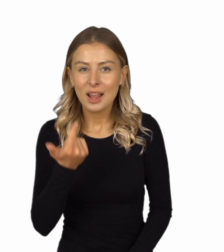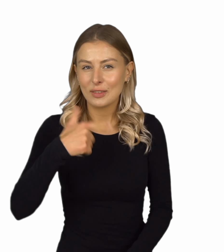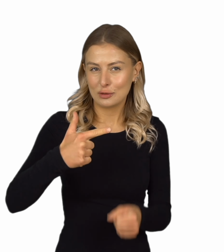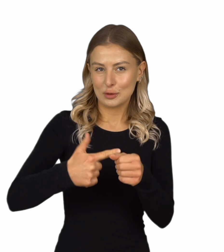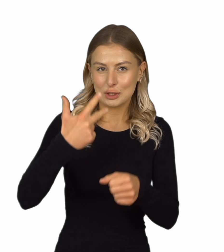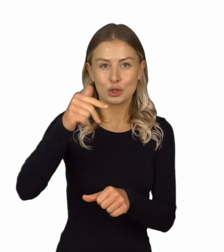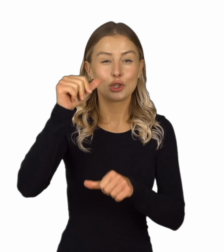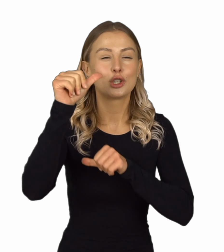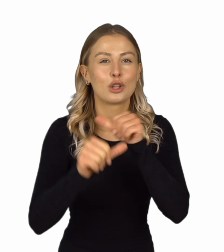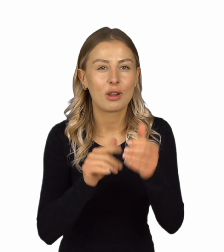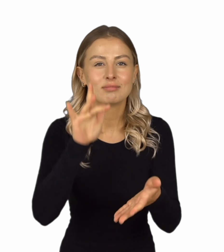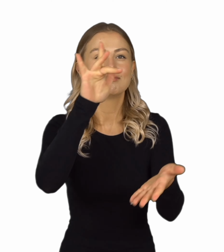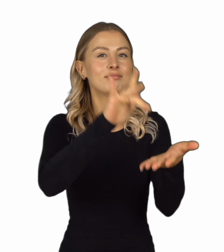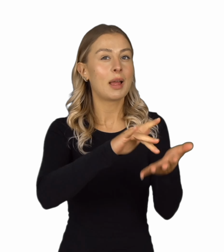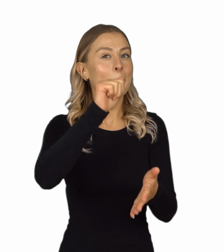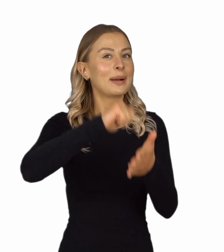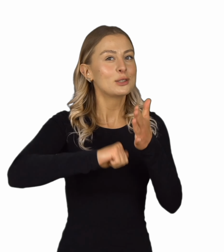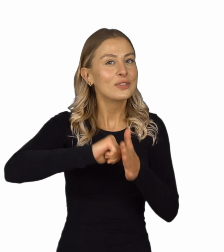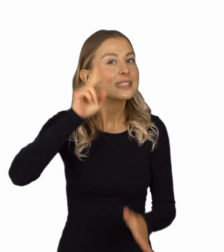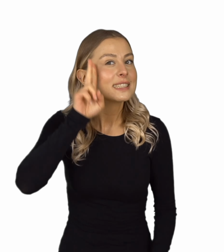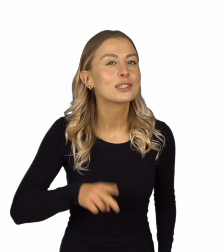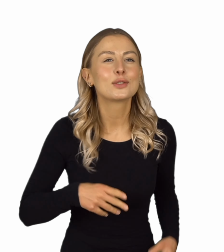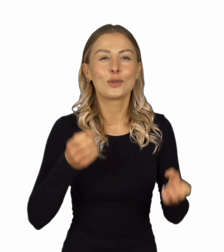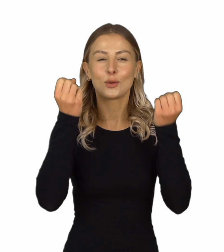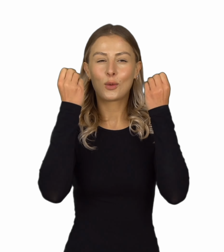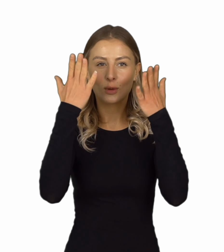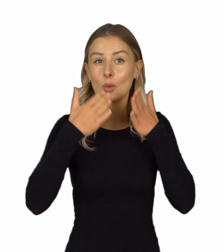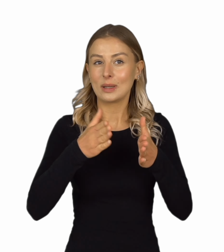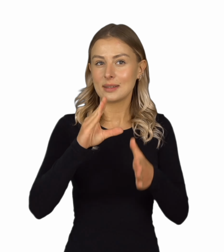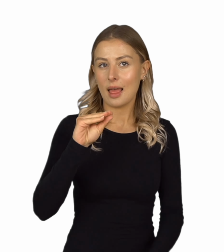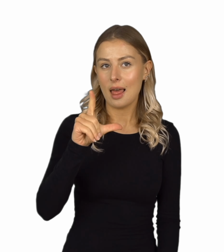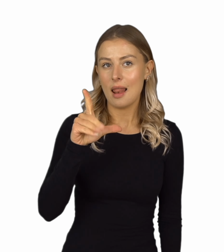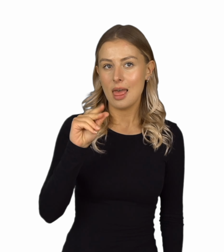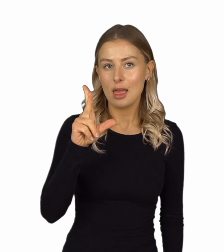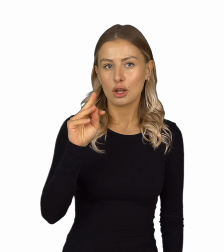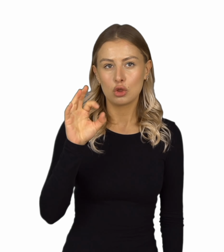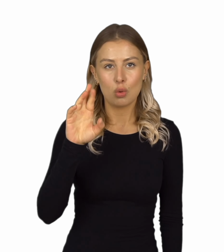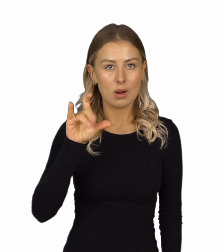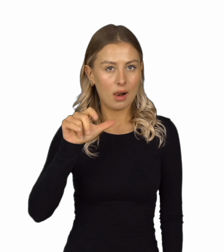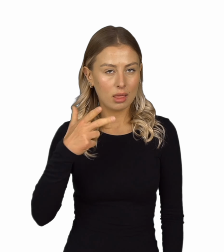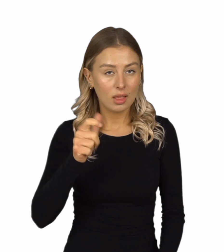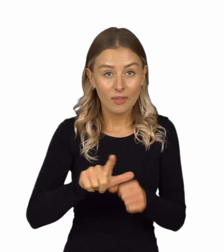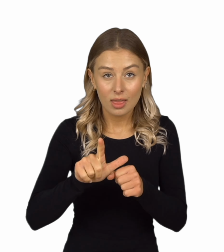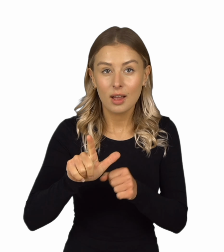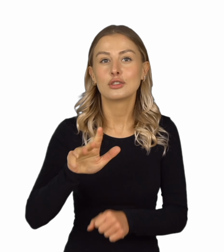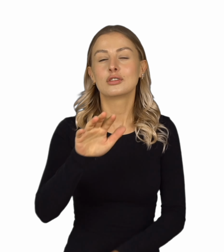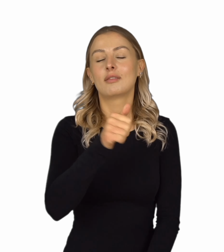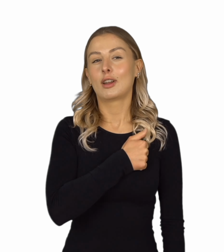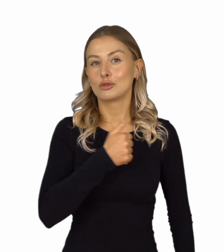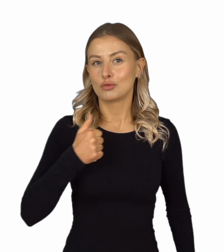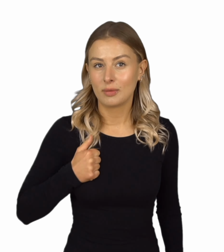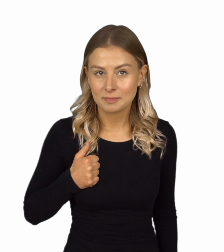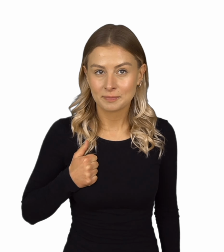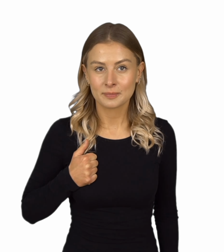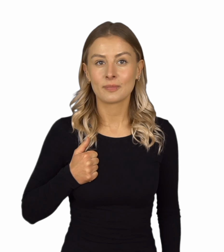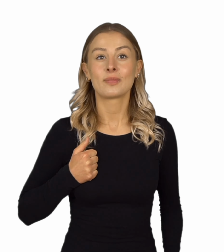w Mazowieckim Instytucie Kultury przy ul. Elektoralnej 12 w Warszawie.